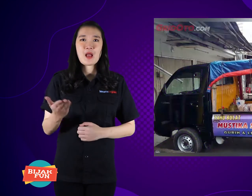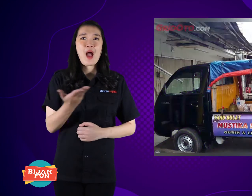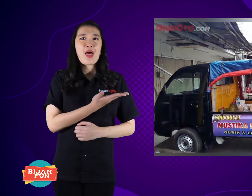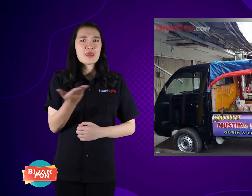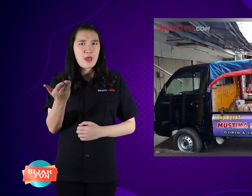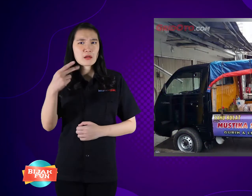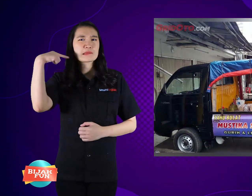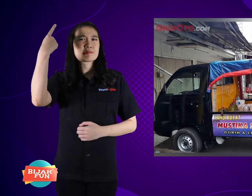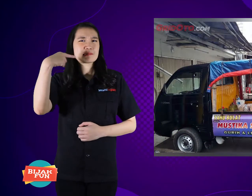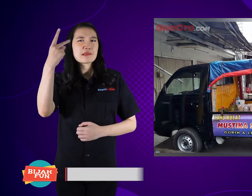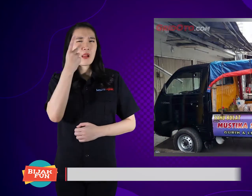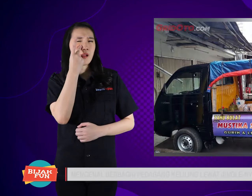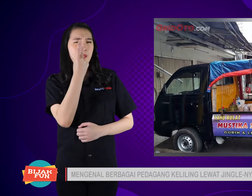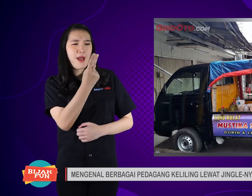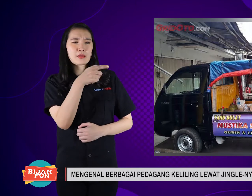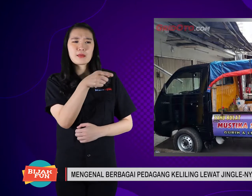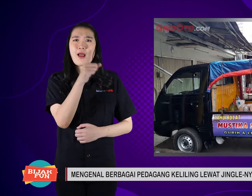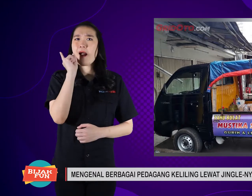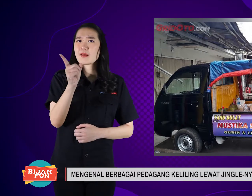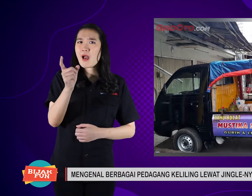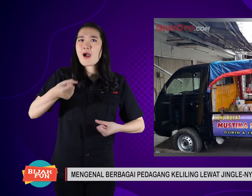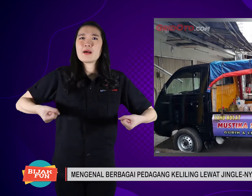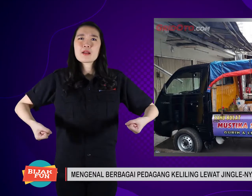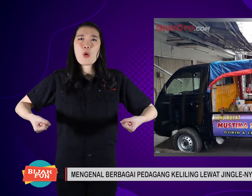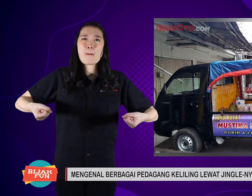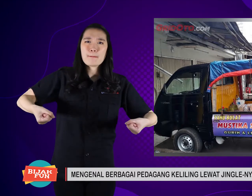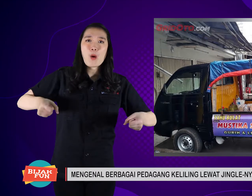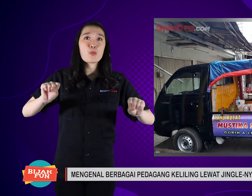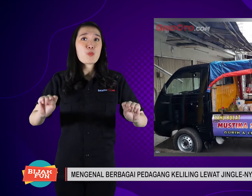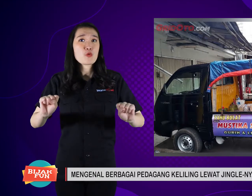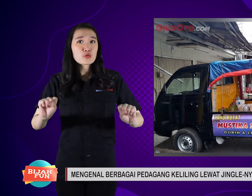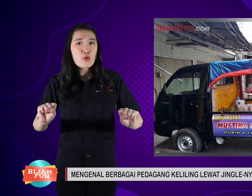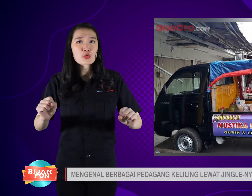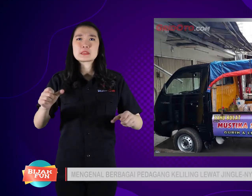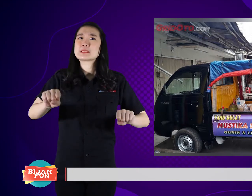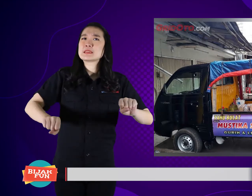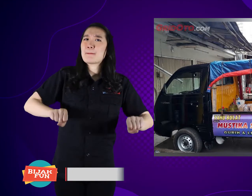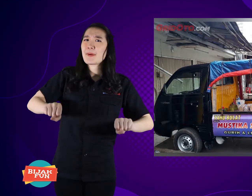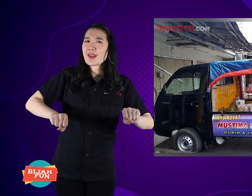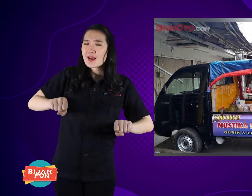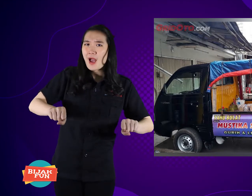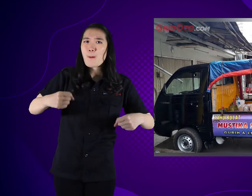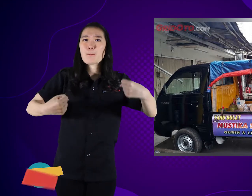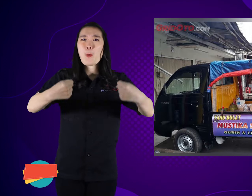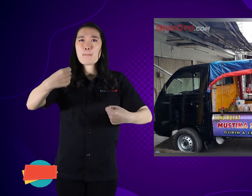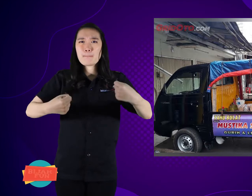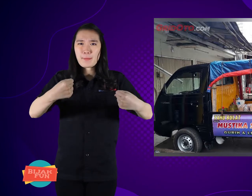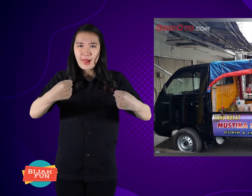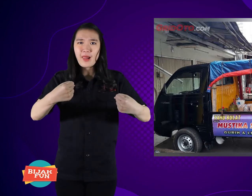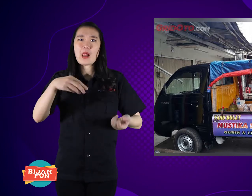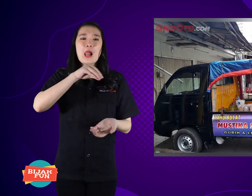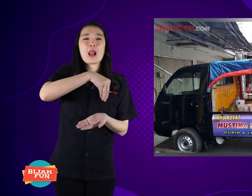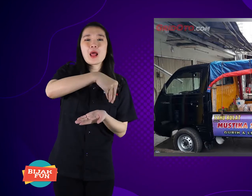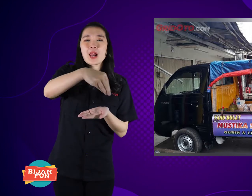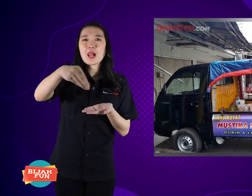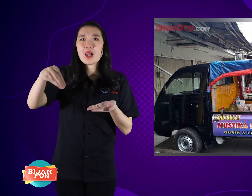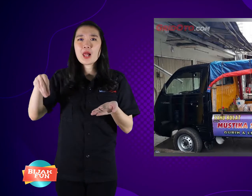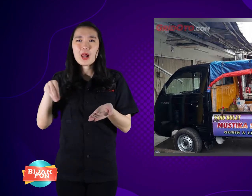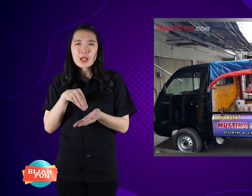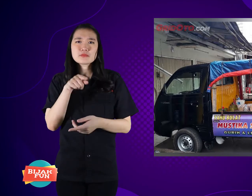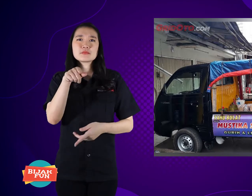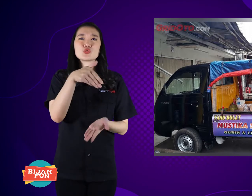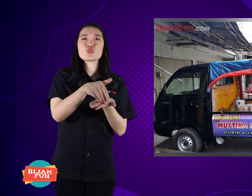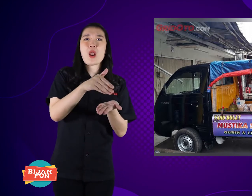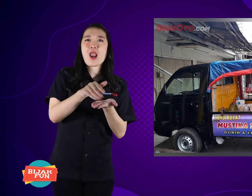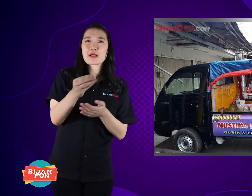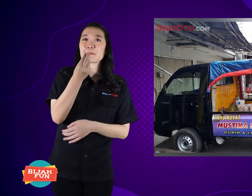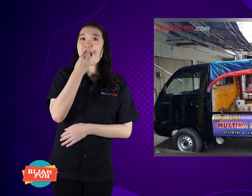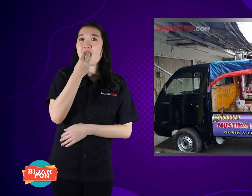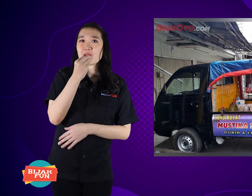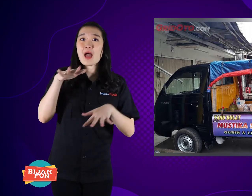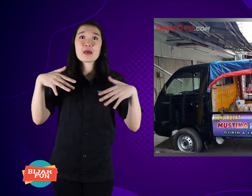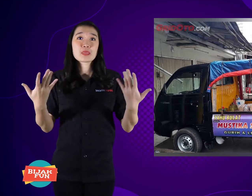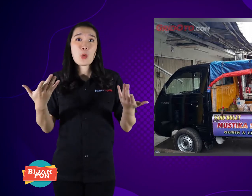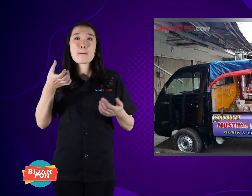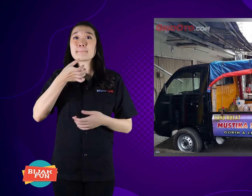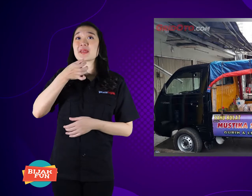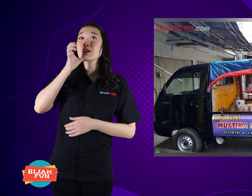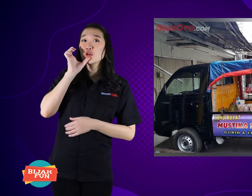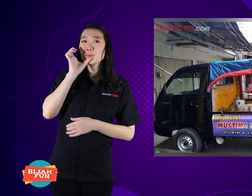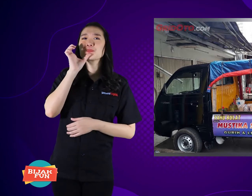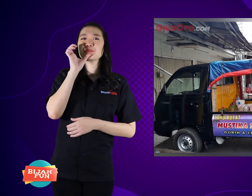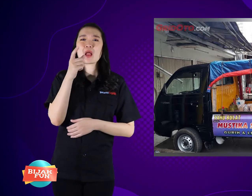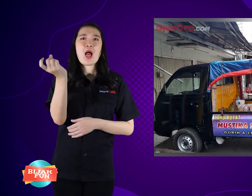Kalian sering lihat ada gerobak sepeda,motor, atau mobil keliling jual makanan atau minuman, betul?